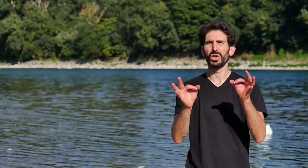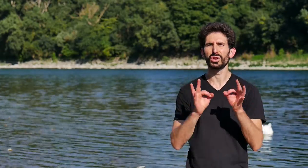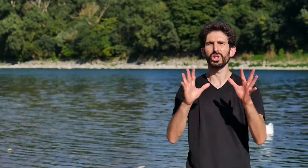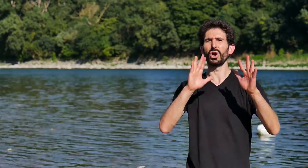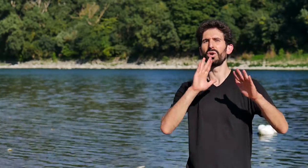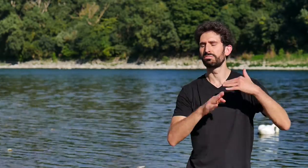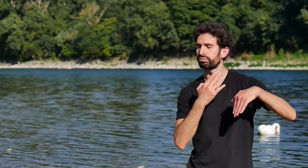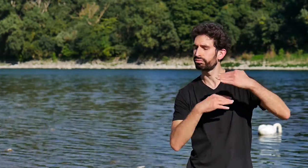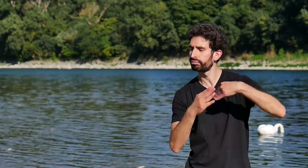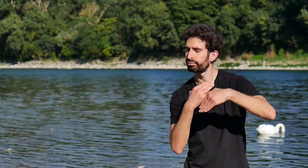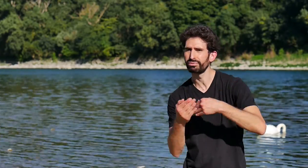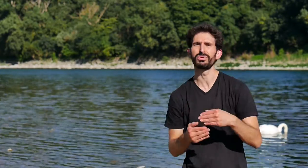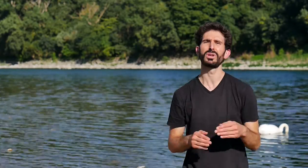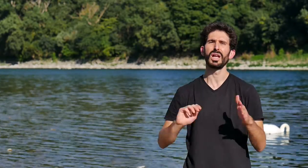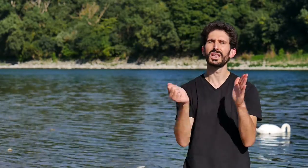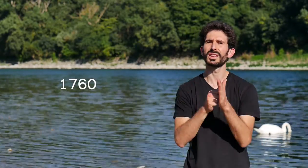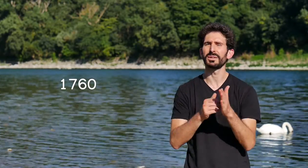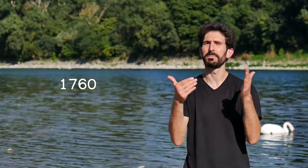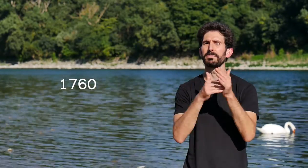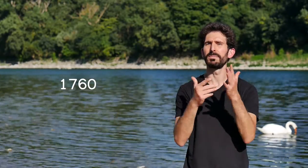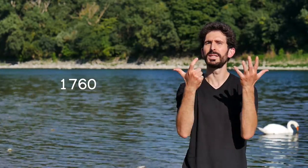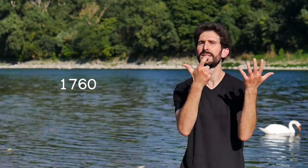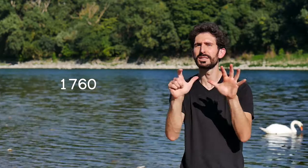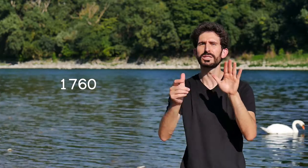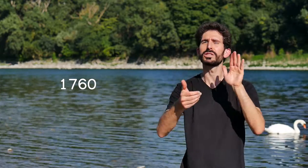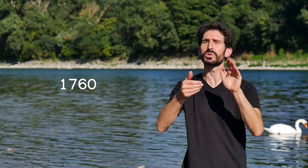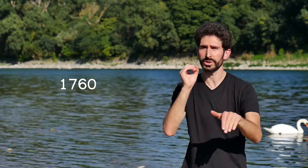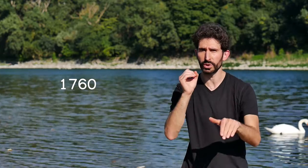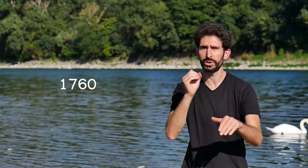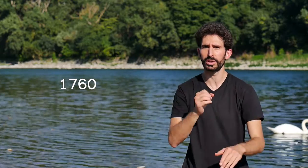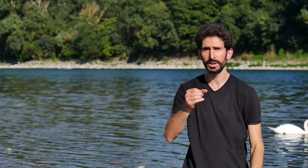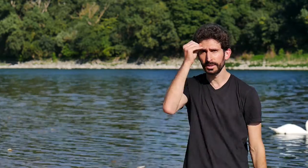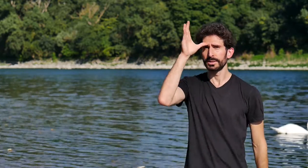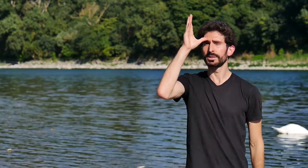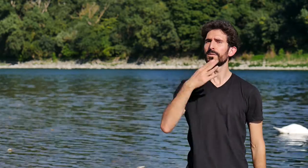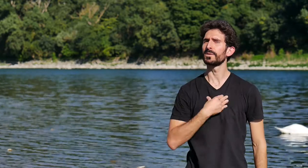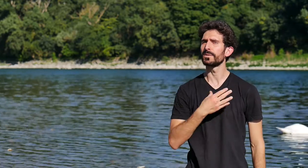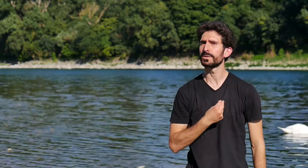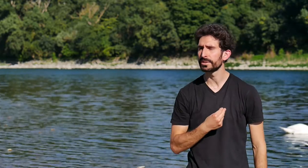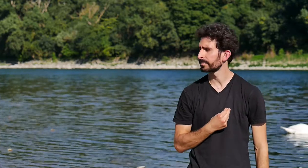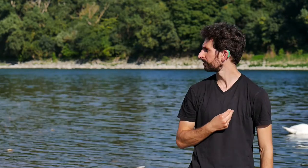Le temps passe, nous voilà en 1760. Un savant français,